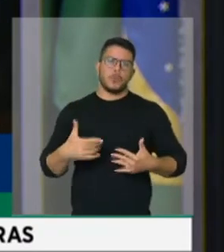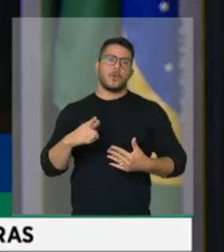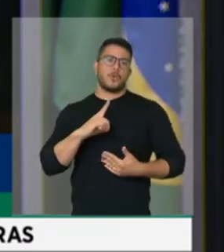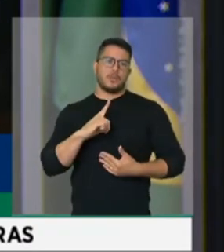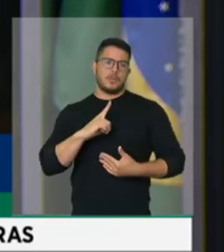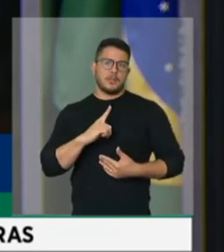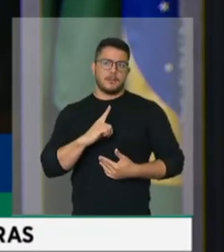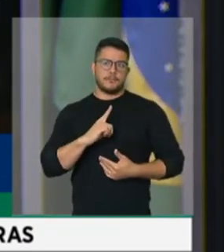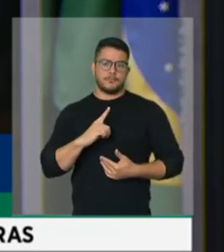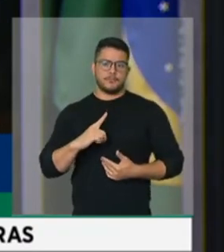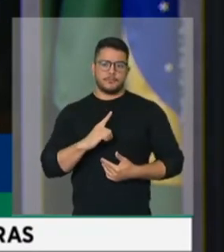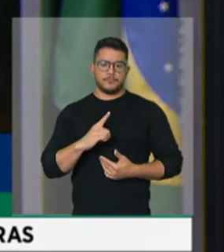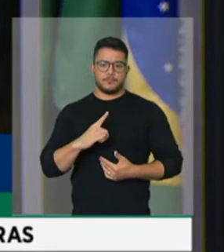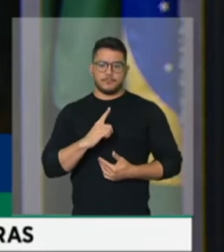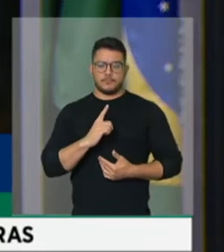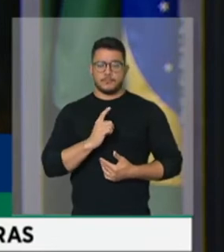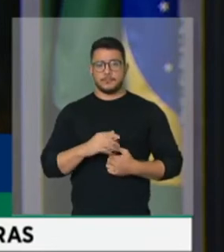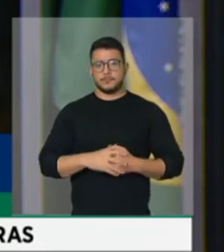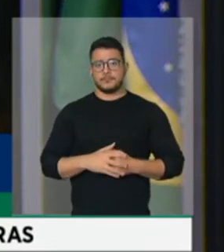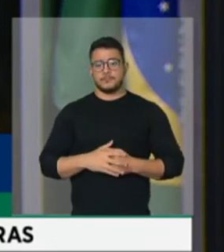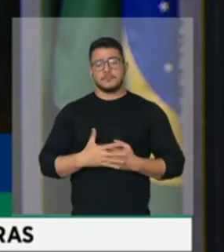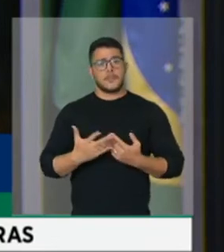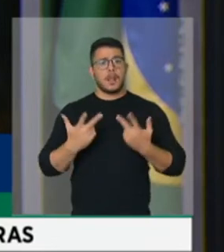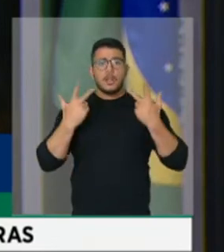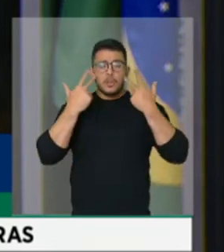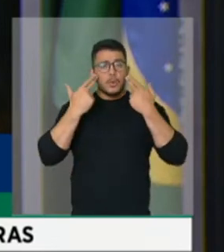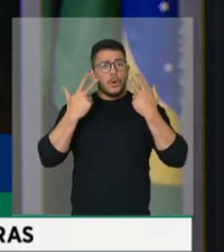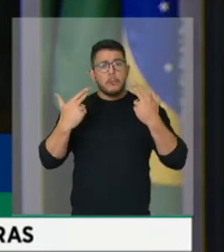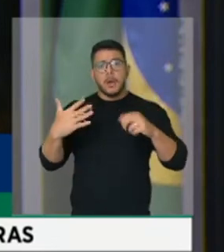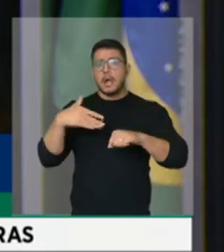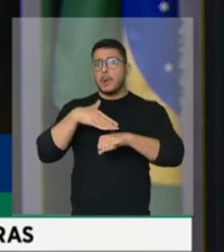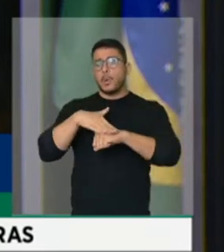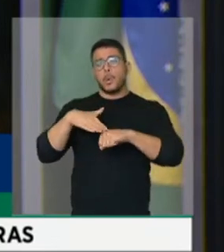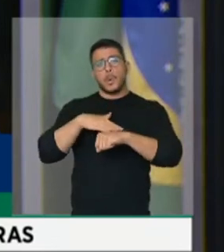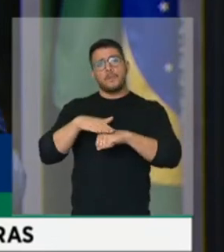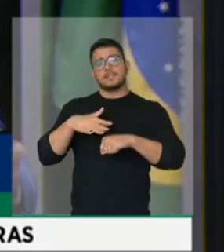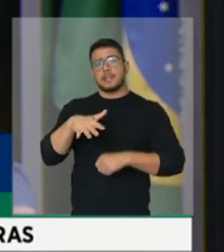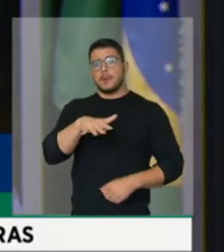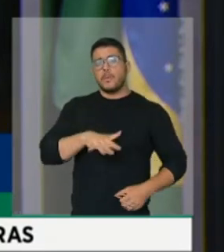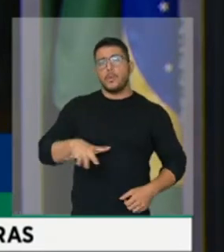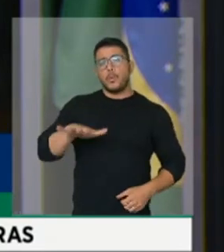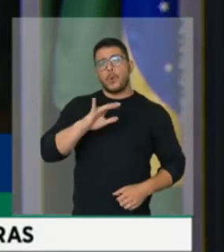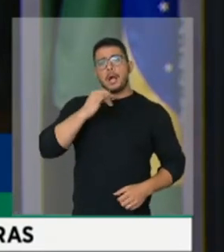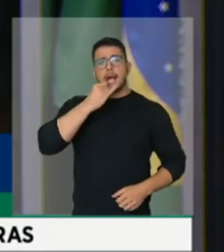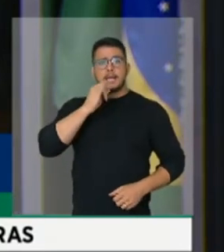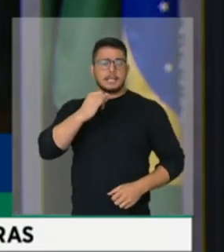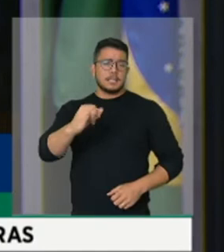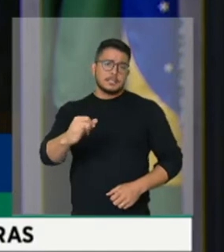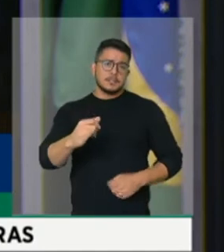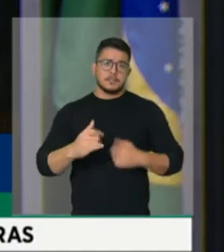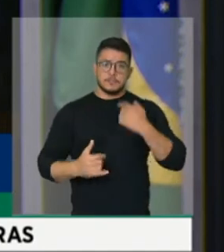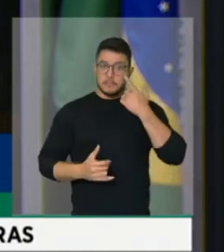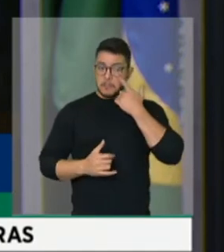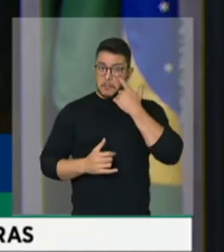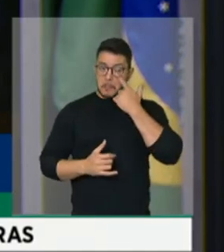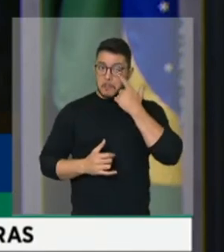GENTE CONVERSA COM A INDÚ STRIA. ISSO É LEGÍTIMO. PORTANTO AINDA QUE HOUVESSE O DIÁLOGO QUE O DEPUTADO ELMAR RELATA AQUI E OBVIAMENTE QUE A